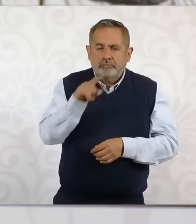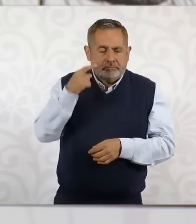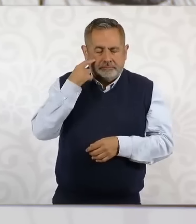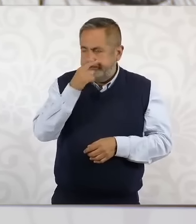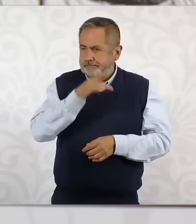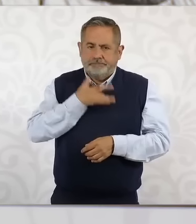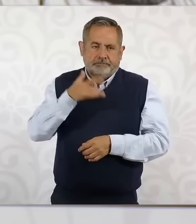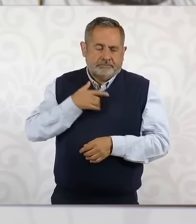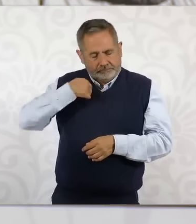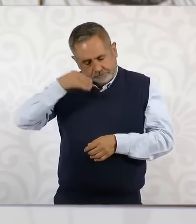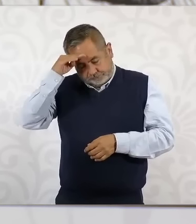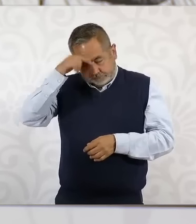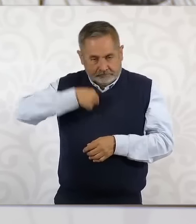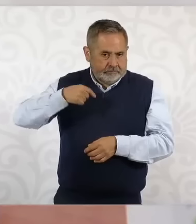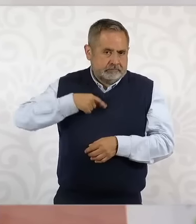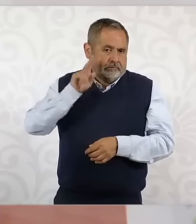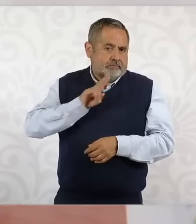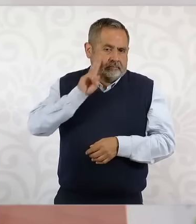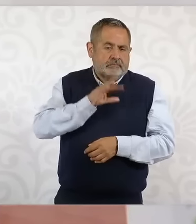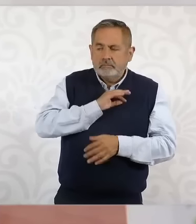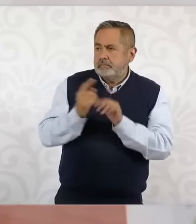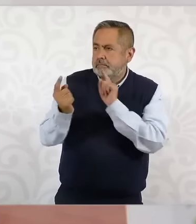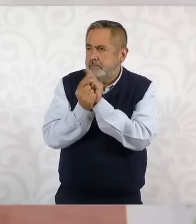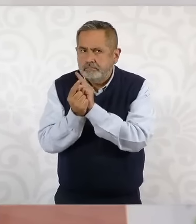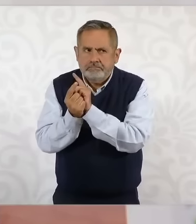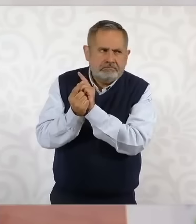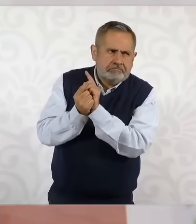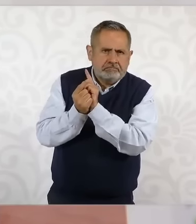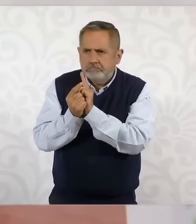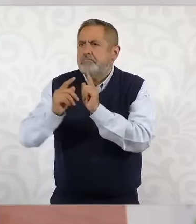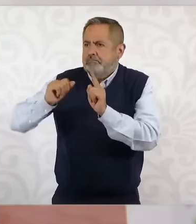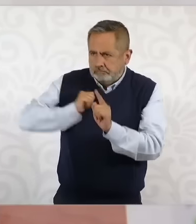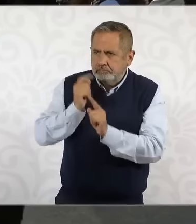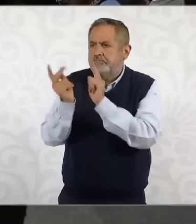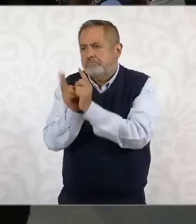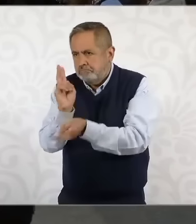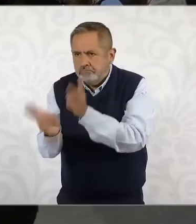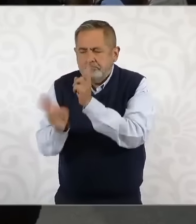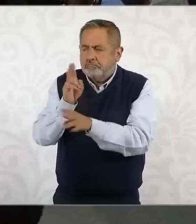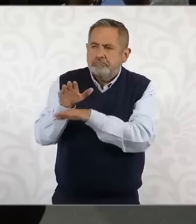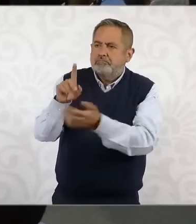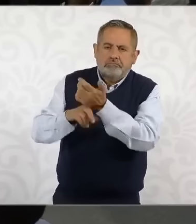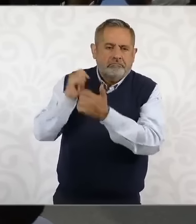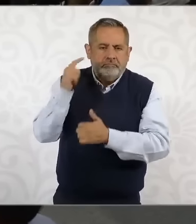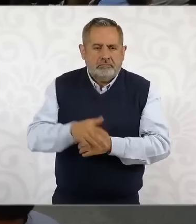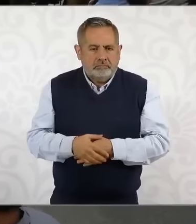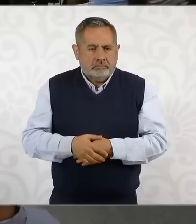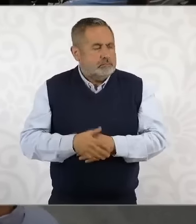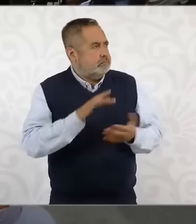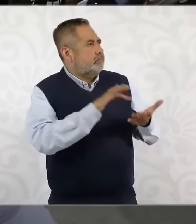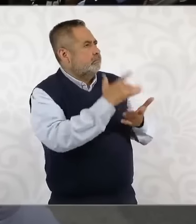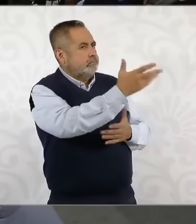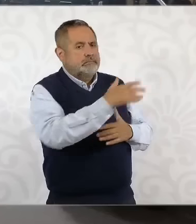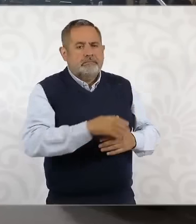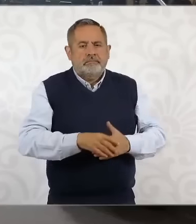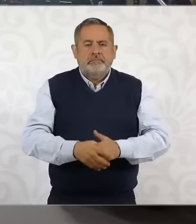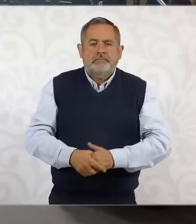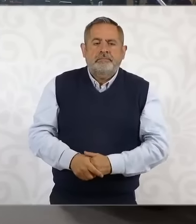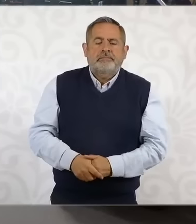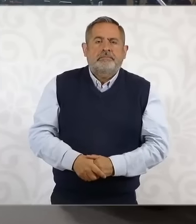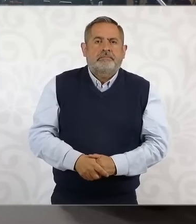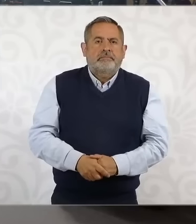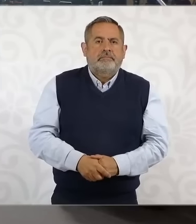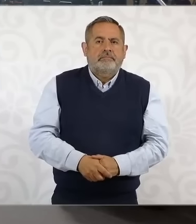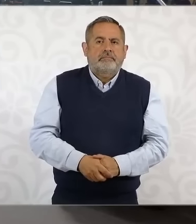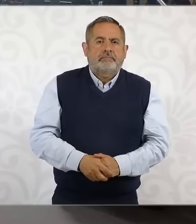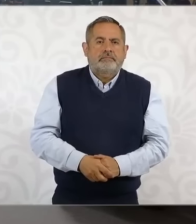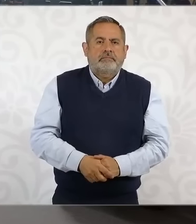nosotros eh poder aprovechar para poder hablar con muchos de ellos. Muchas gracias, presidente.